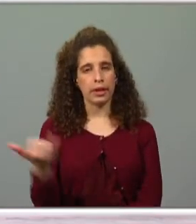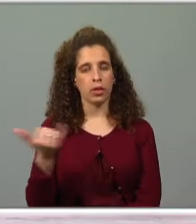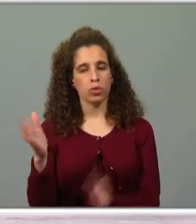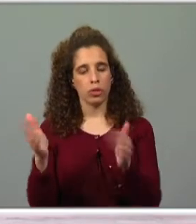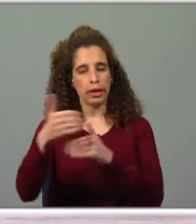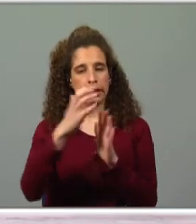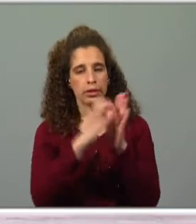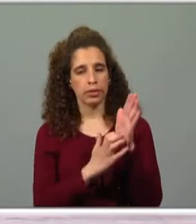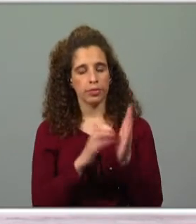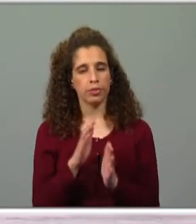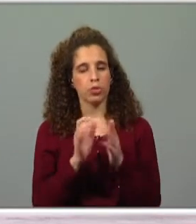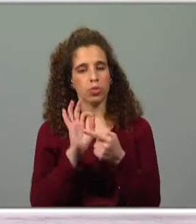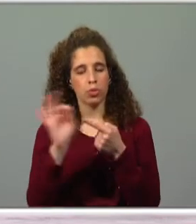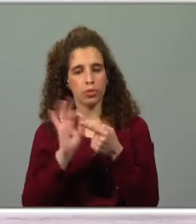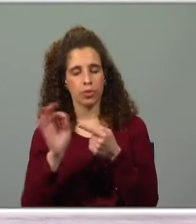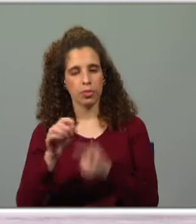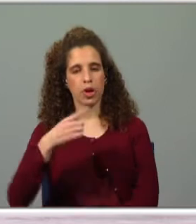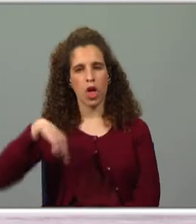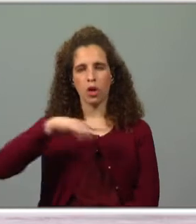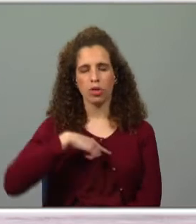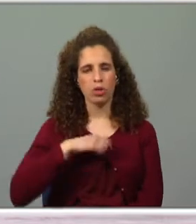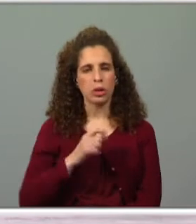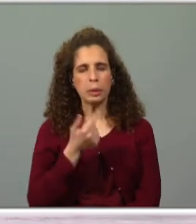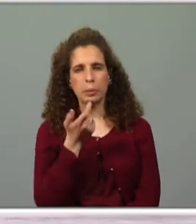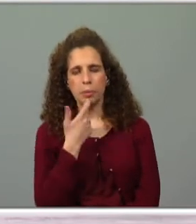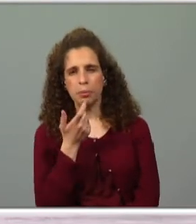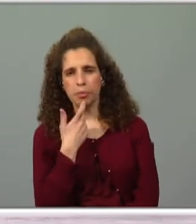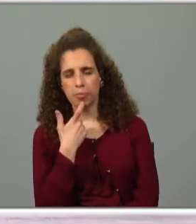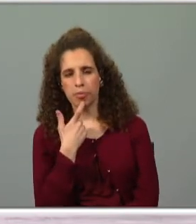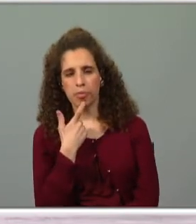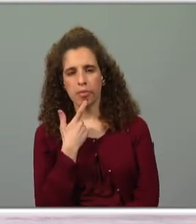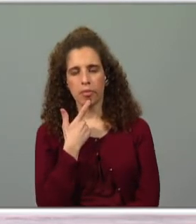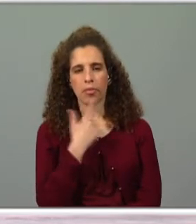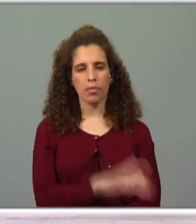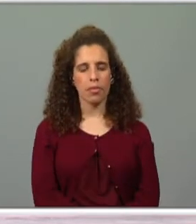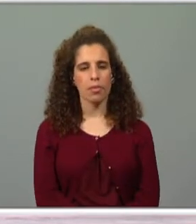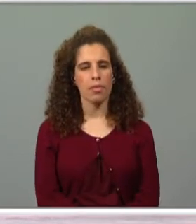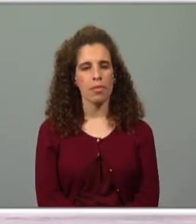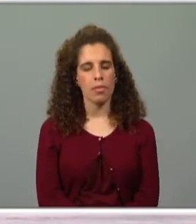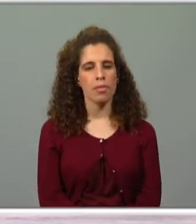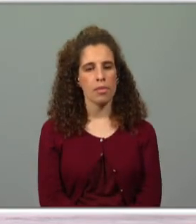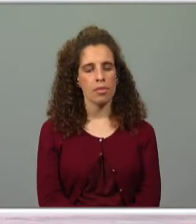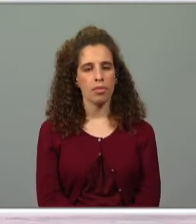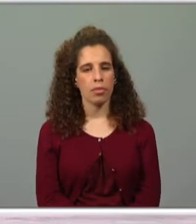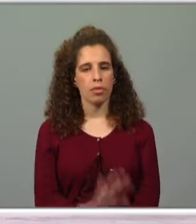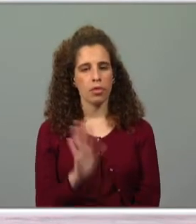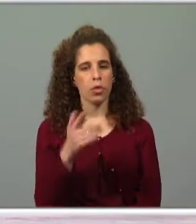trás do que está ao lado os aspectos que nós conseguimos 背後是什麼我們做到了 percecionar o perceber quando a professora fez a 感知注意老師做的時候